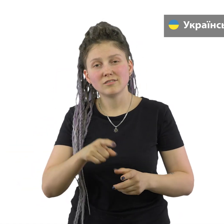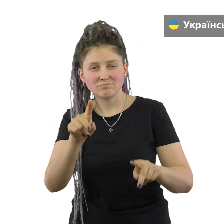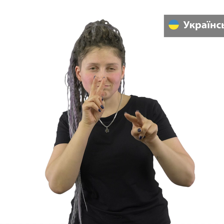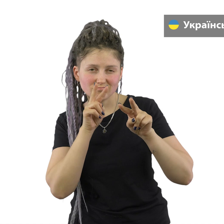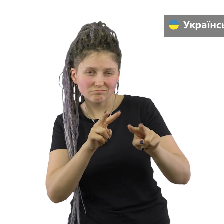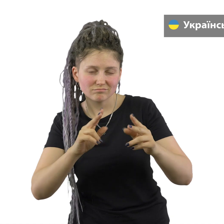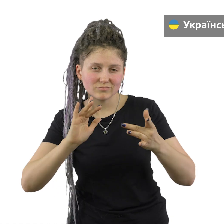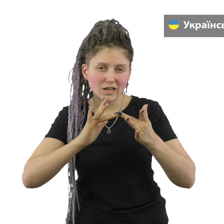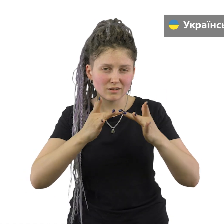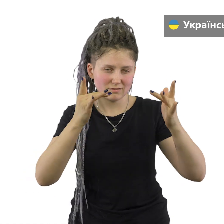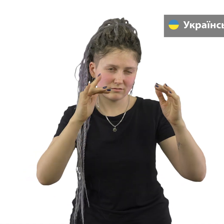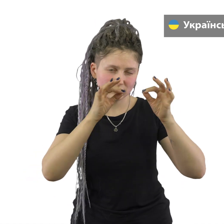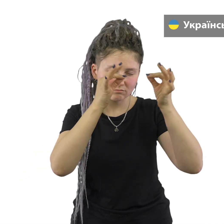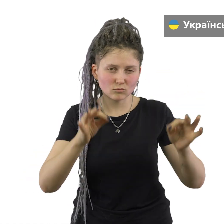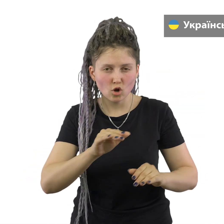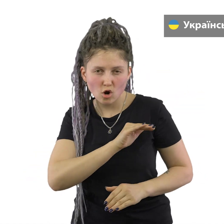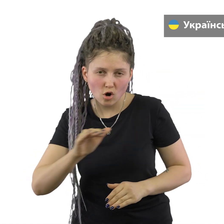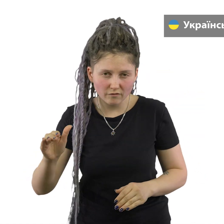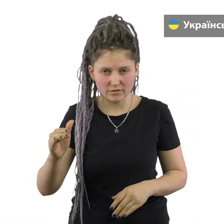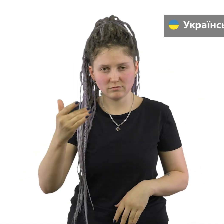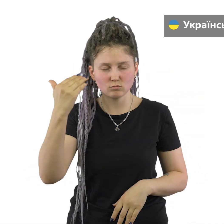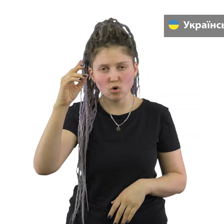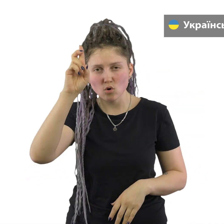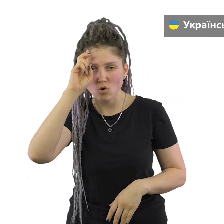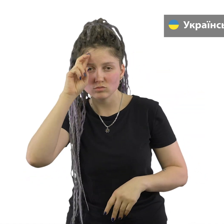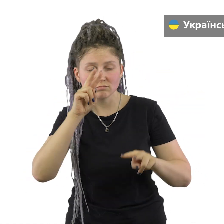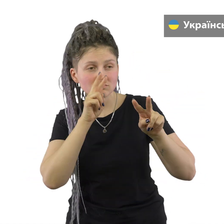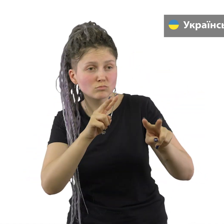Слідкуйте за нашим веб-сайтом